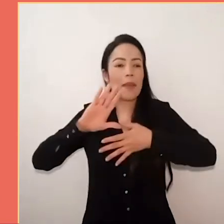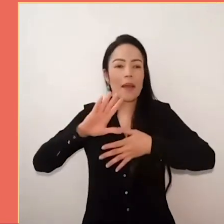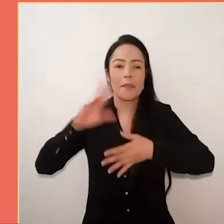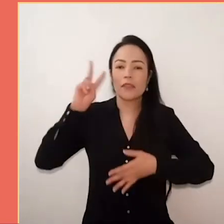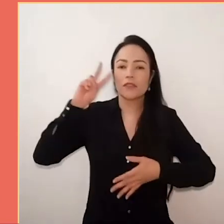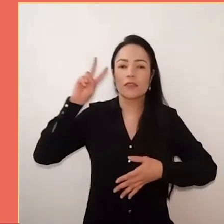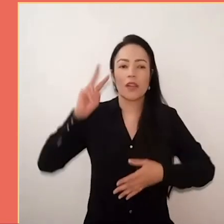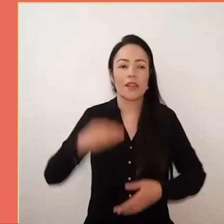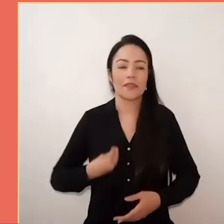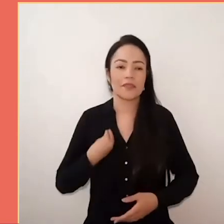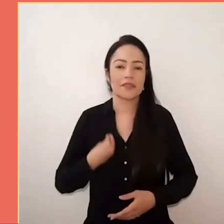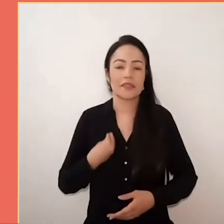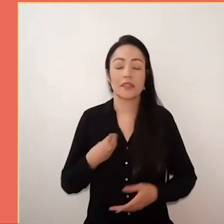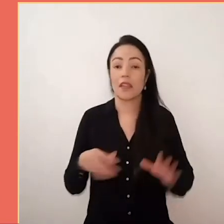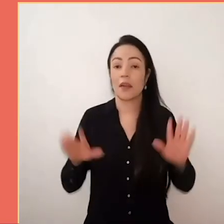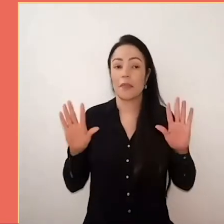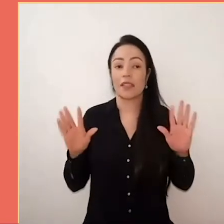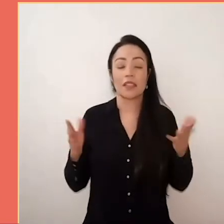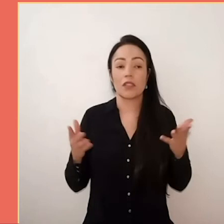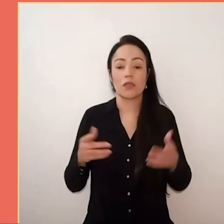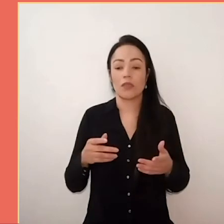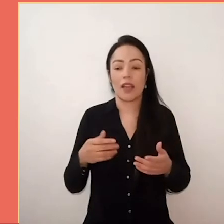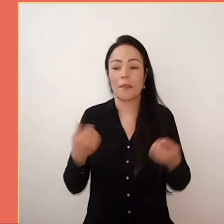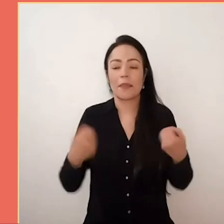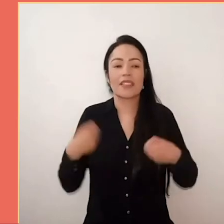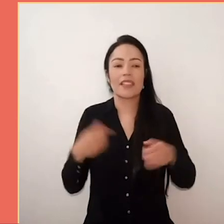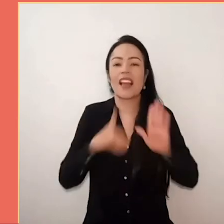sem querer ser didaticamente correta ou…